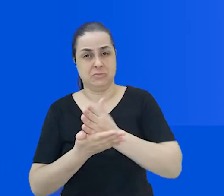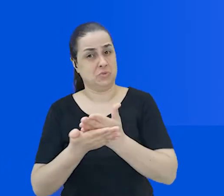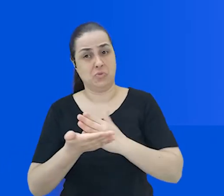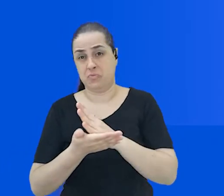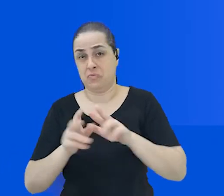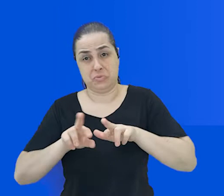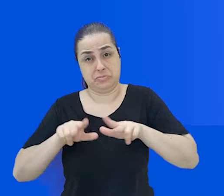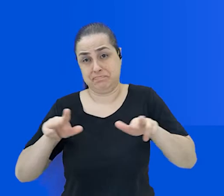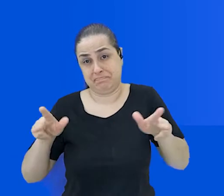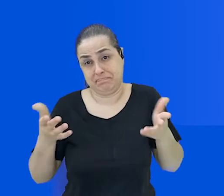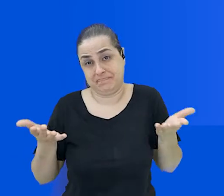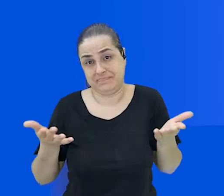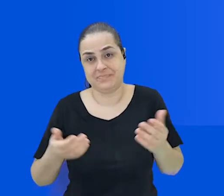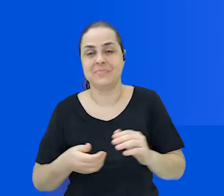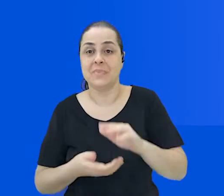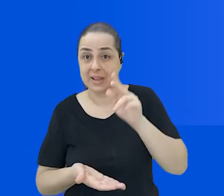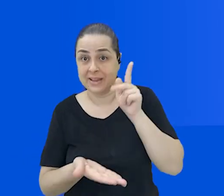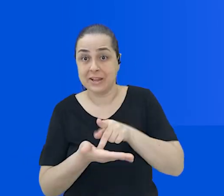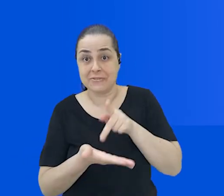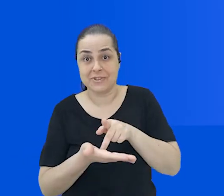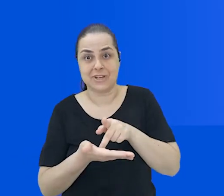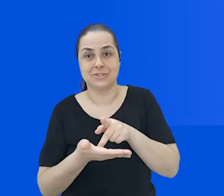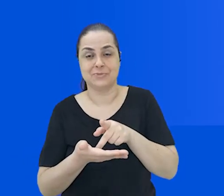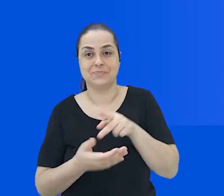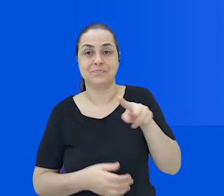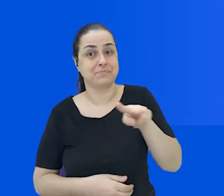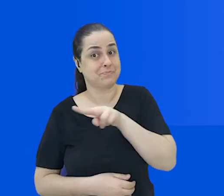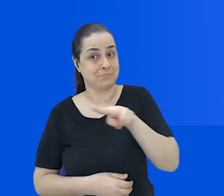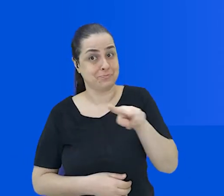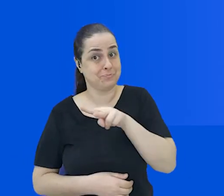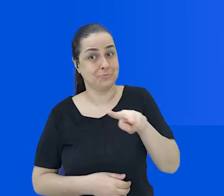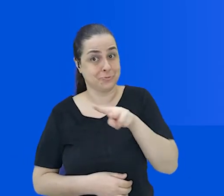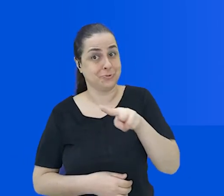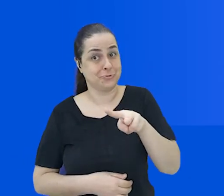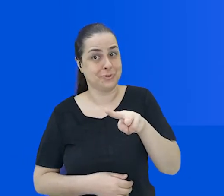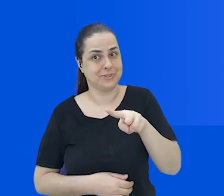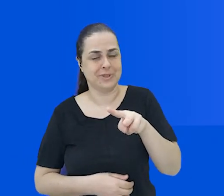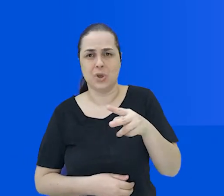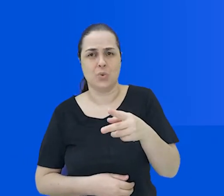de alguma forma. Só que na verdade, as duas, os dois polos, digamos assim.